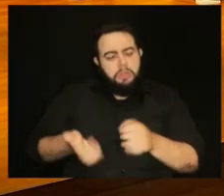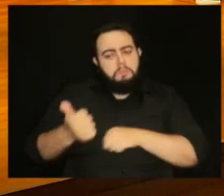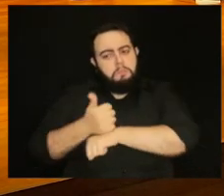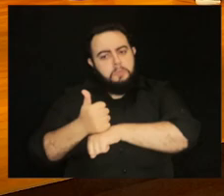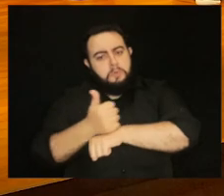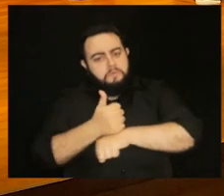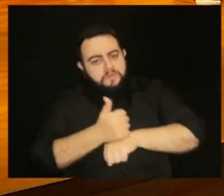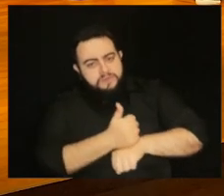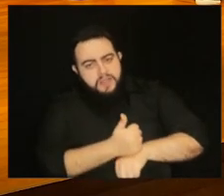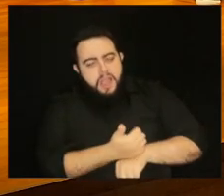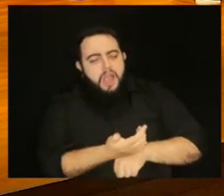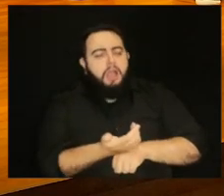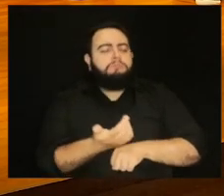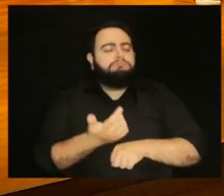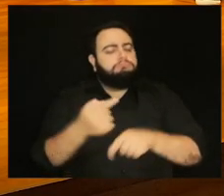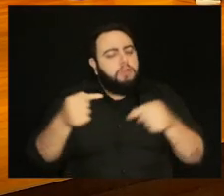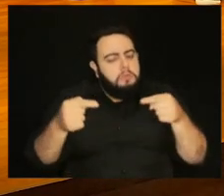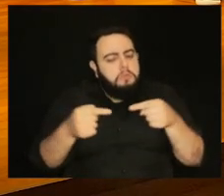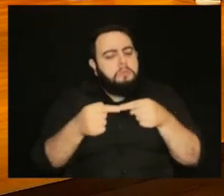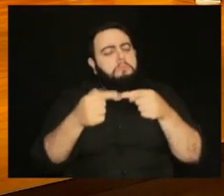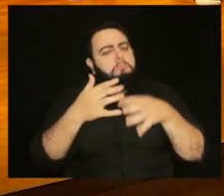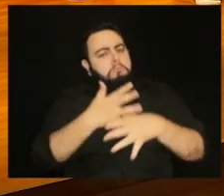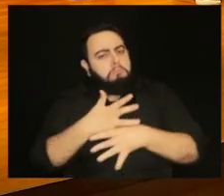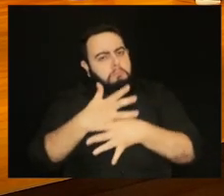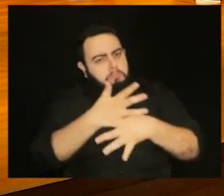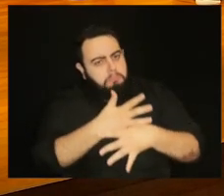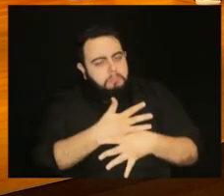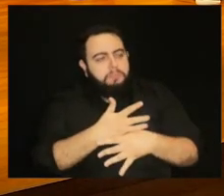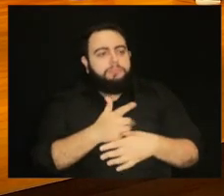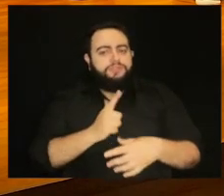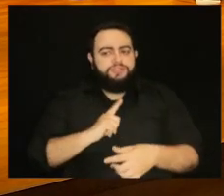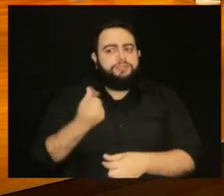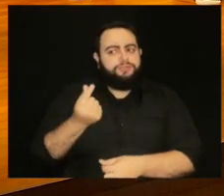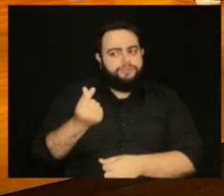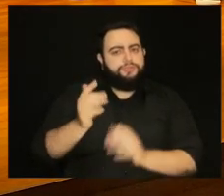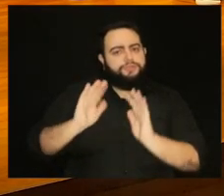urbanas que já era um pouco mais estabelecida tinha algum dinheiro mas que queria ficar rico